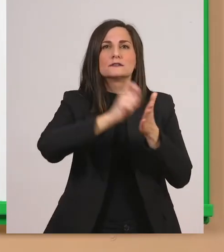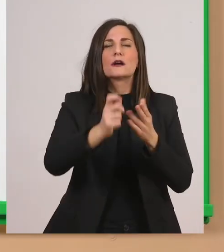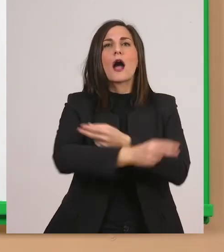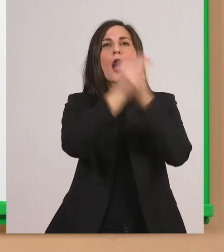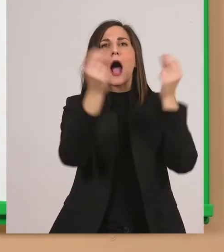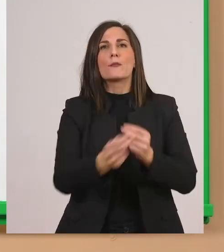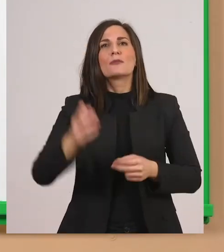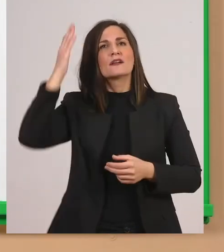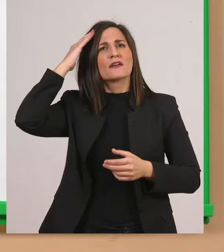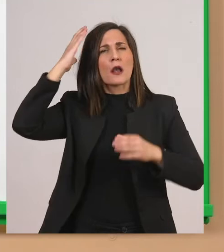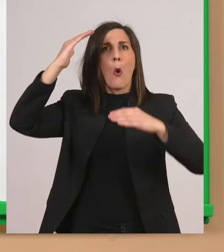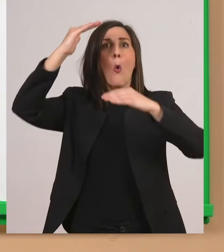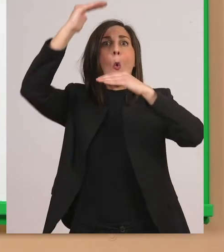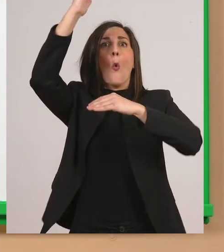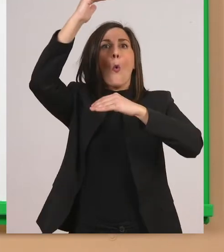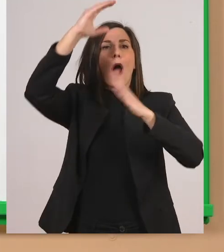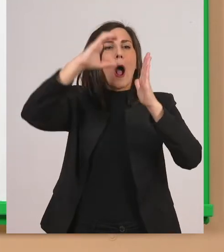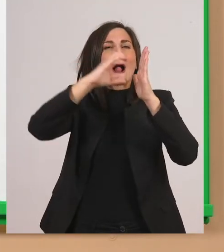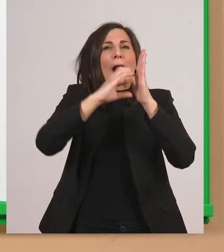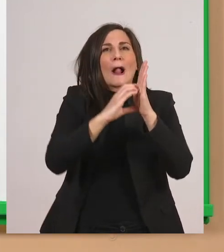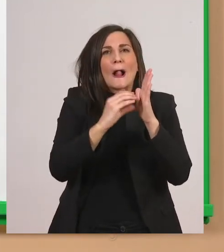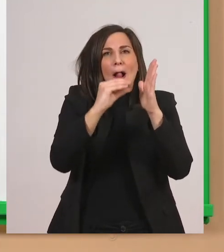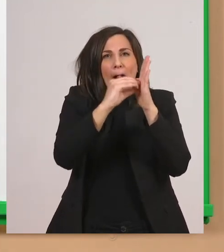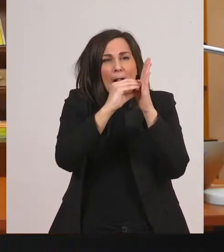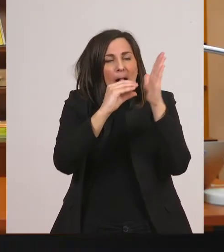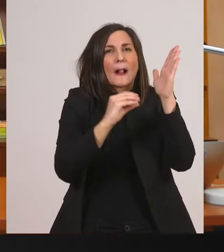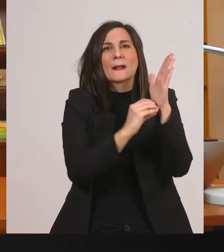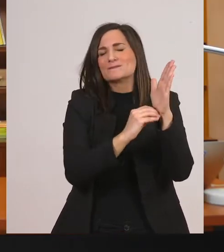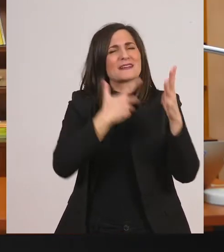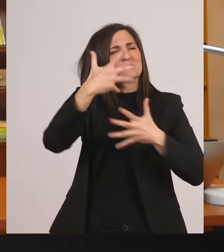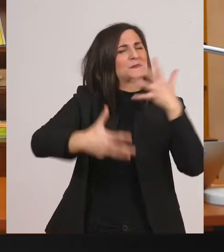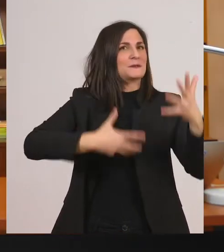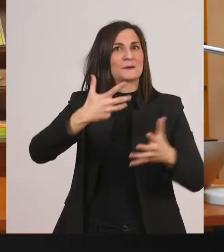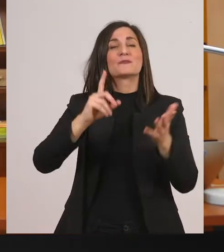Και μικρό σώμα. Άρα, λοιπόν, πρέπει να θυμόμαστε ότι ειδικά σε κείμενα επιχειρηματολογίας,